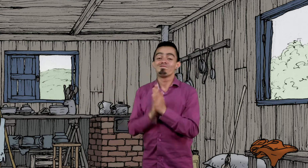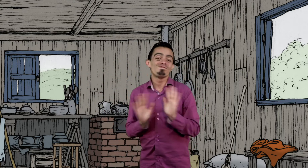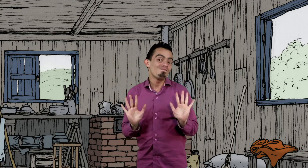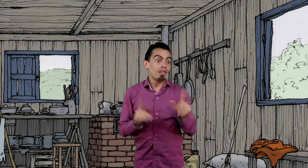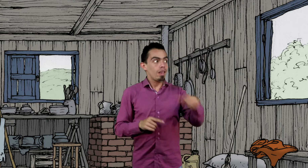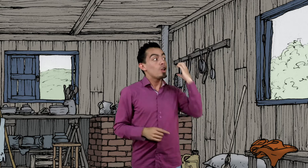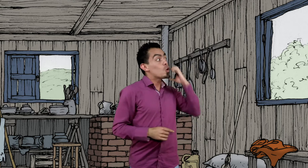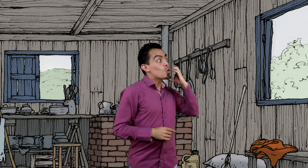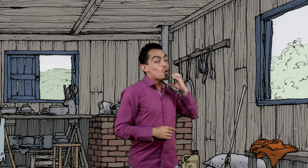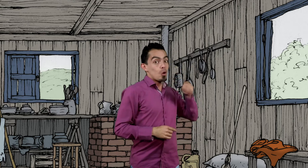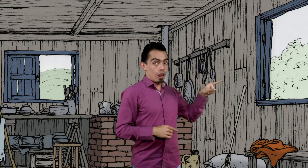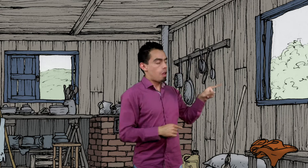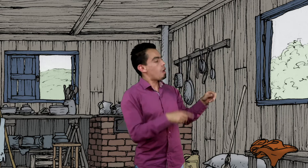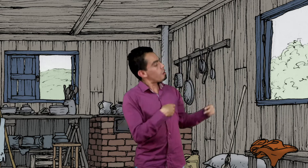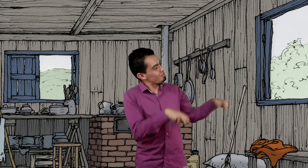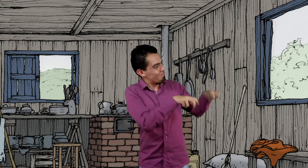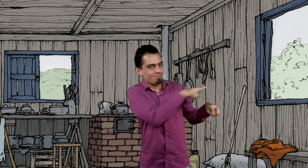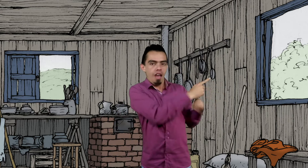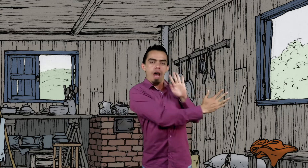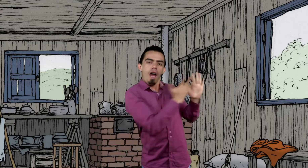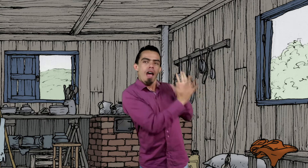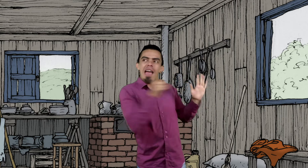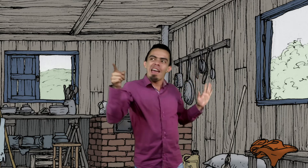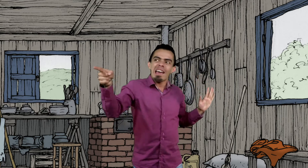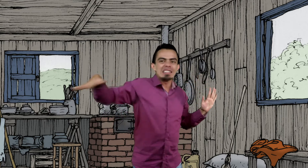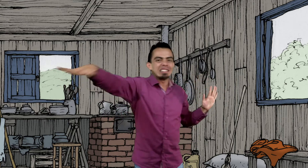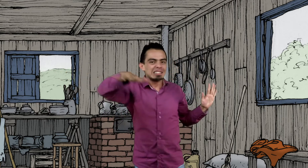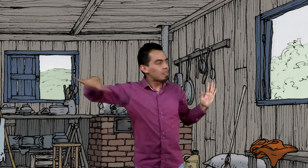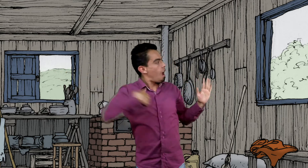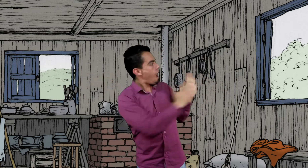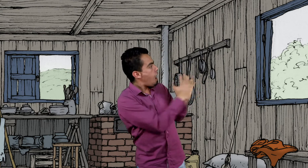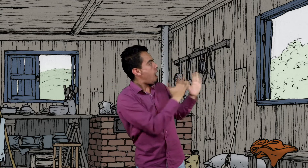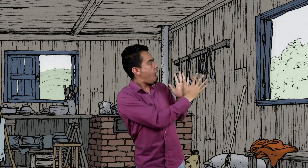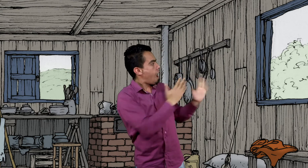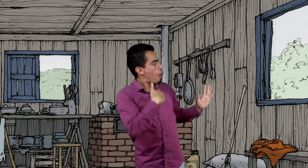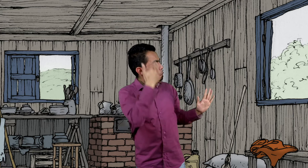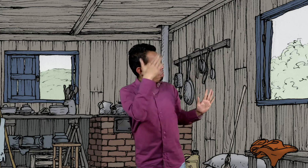porque ya Don Luis nos había contado algunos detalles de la ciudad